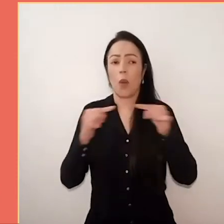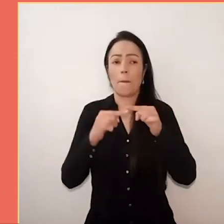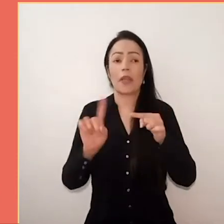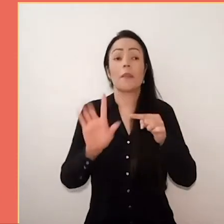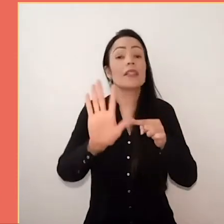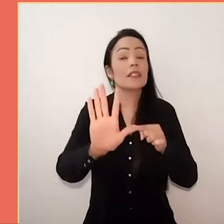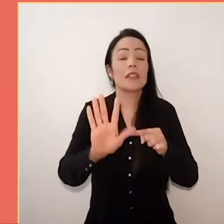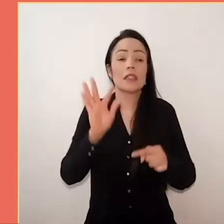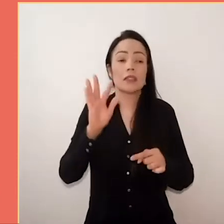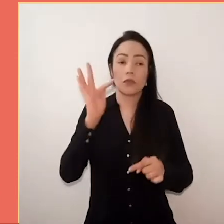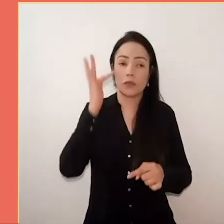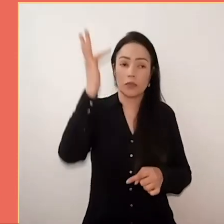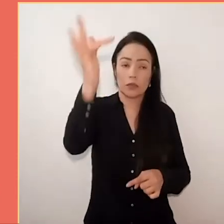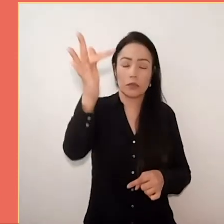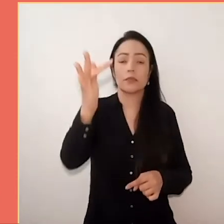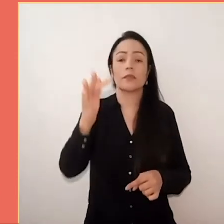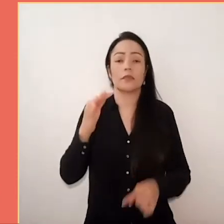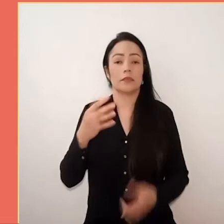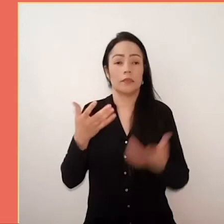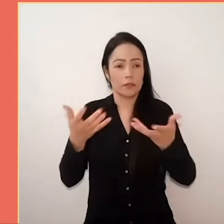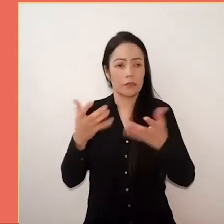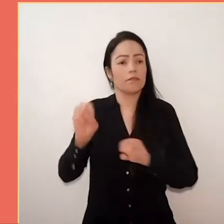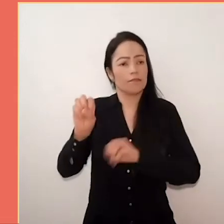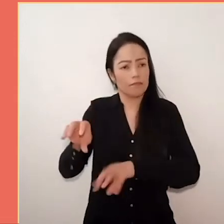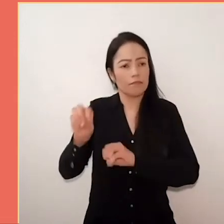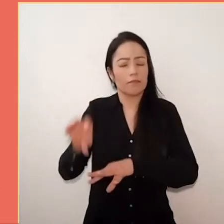que a gente está projetando,